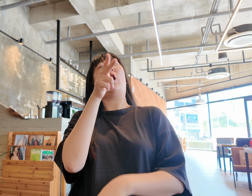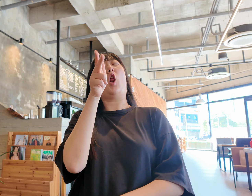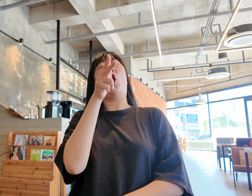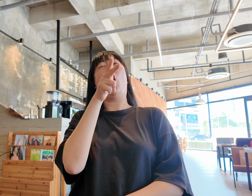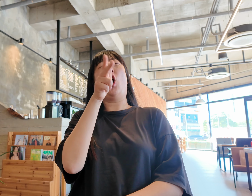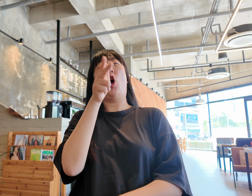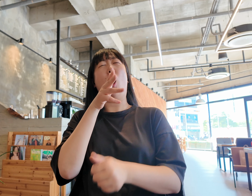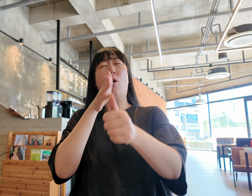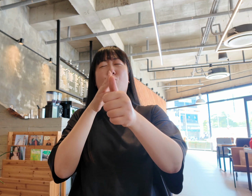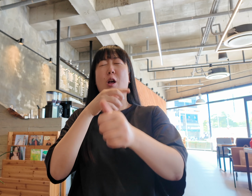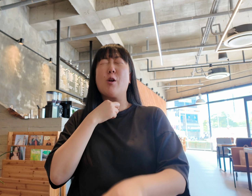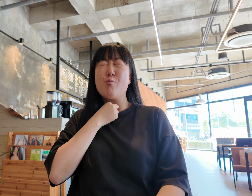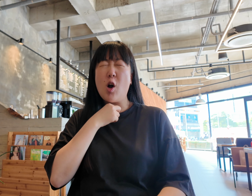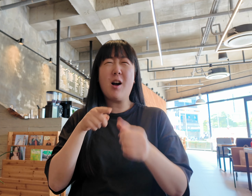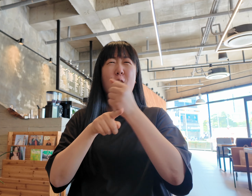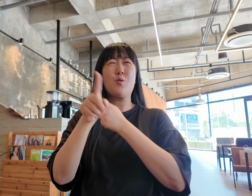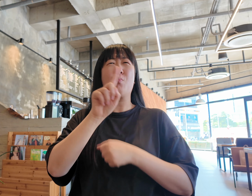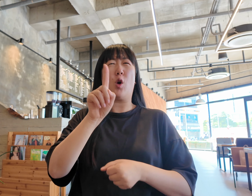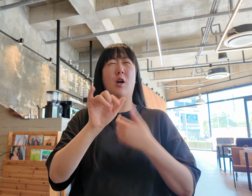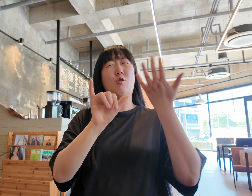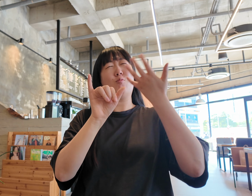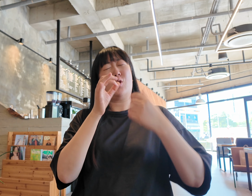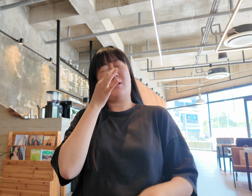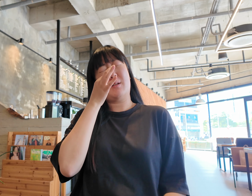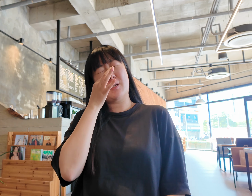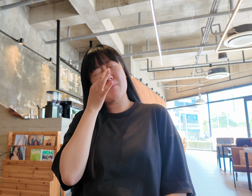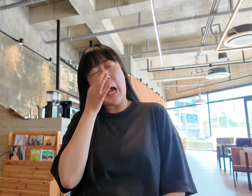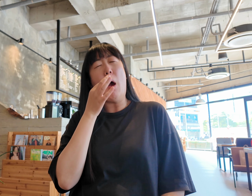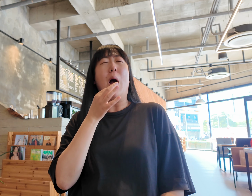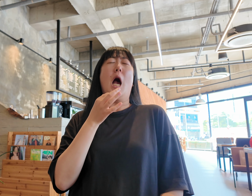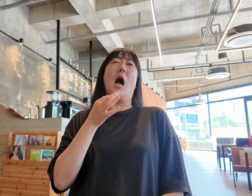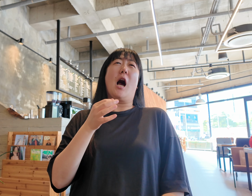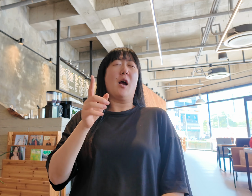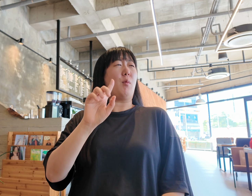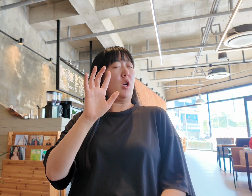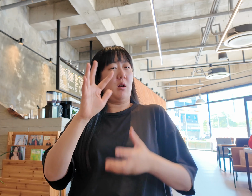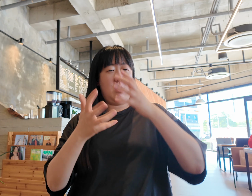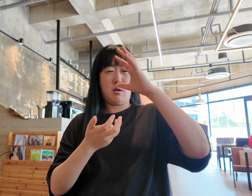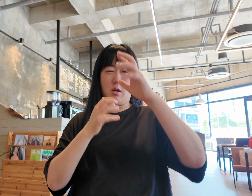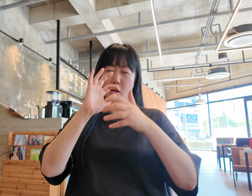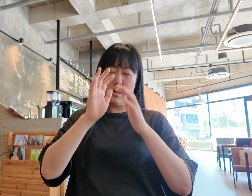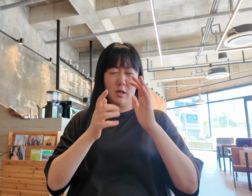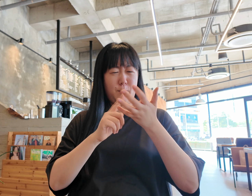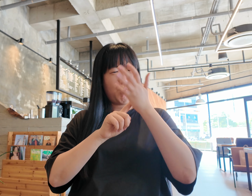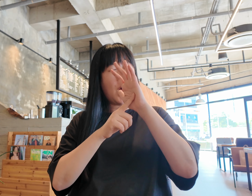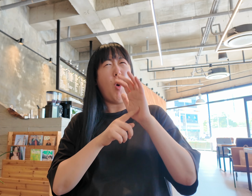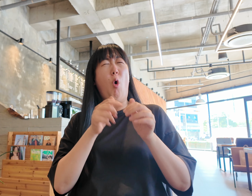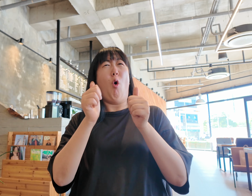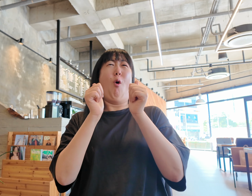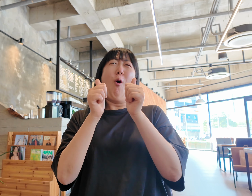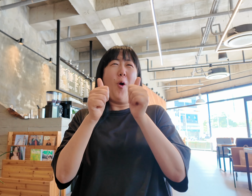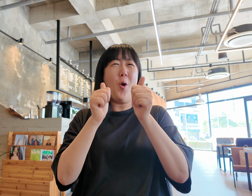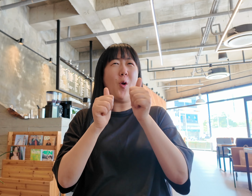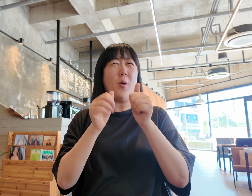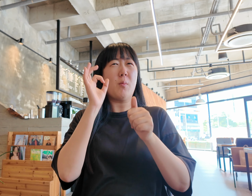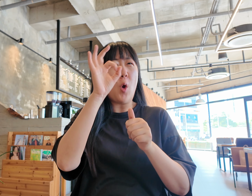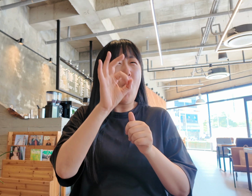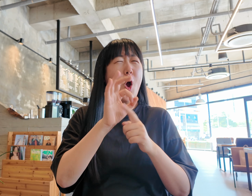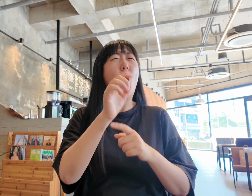Der Grund, warum ich Sie bitten wollte, es zu filmen, ist, dass mir beim Anschauen Ihrer Videos die Art und Weise, wie sie die Gebärdensprache umsetzen und ausdrücken, wirklich gefällt.